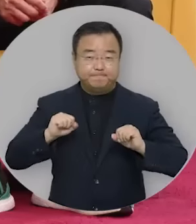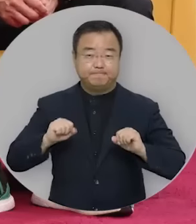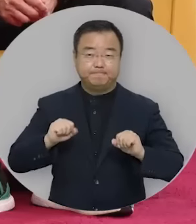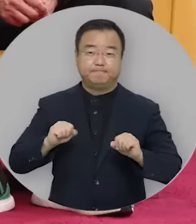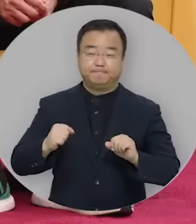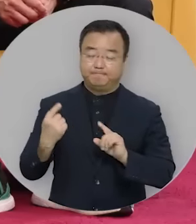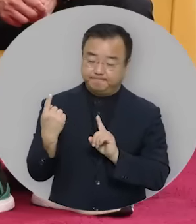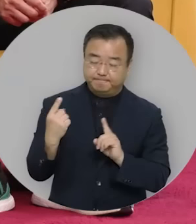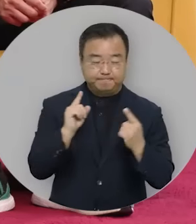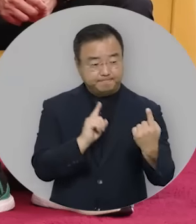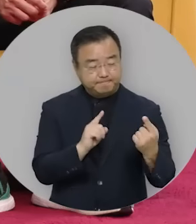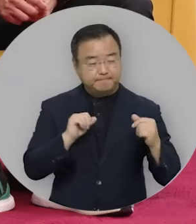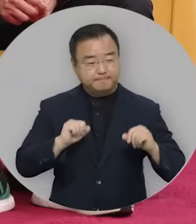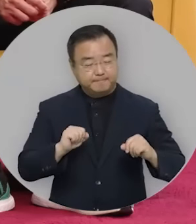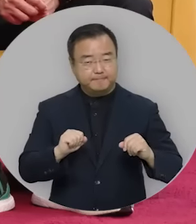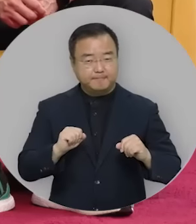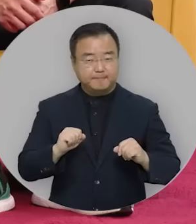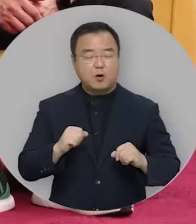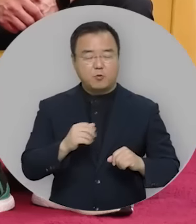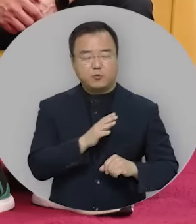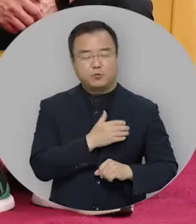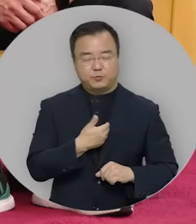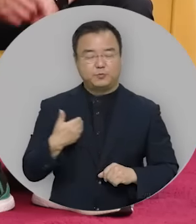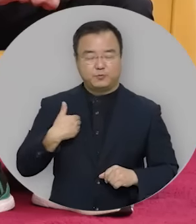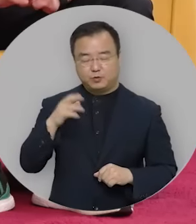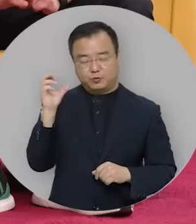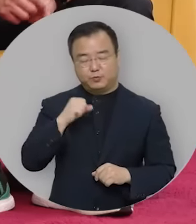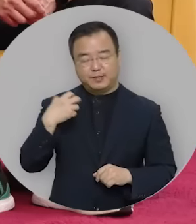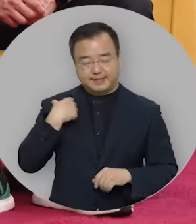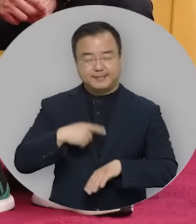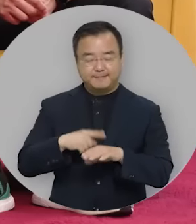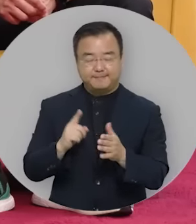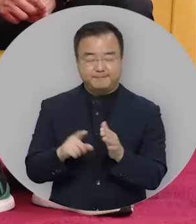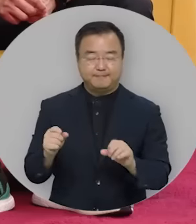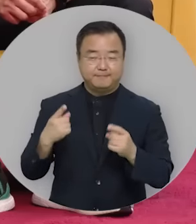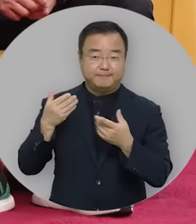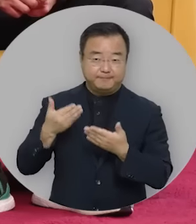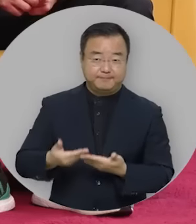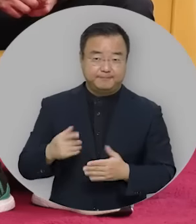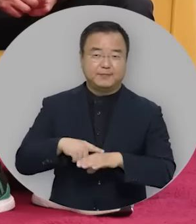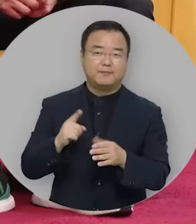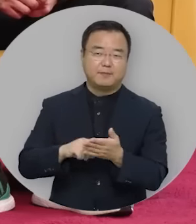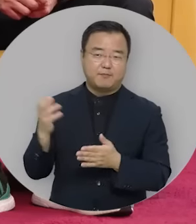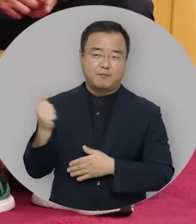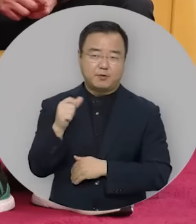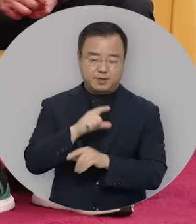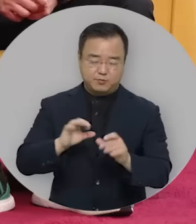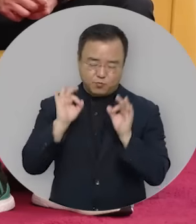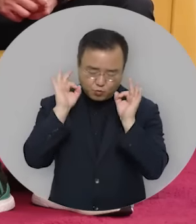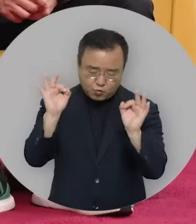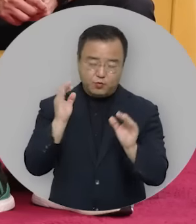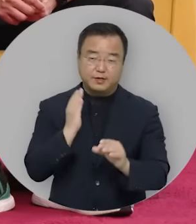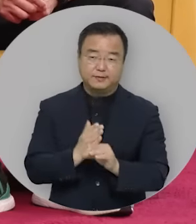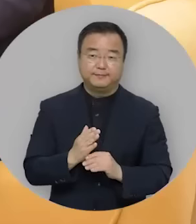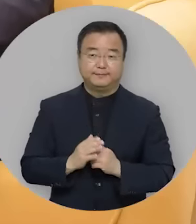너무너무 뿌듯하면서도 책임감이 생기고 그리고 또 마음도 좀 무겁다 보니까 더더욱 노력하고 있습니다.